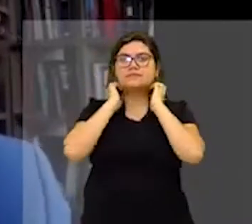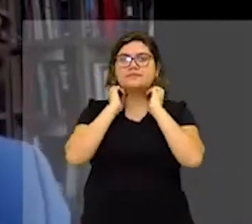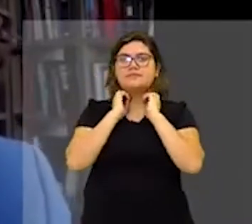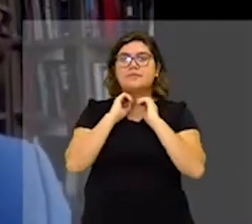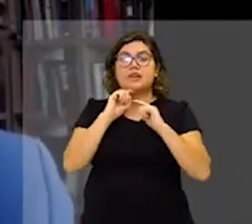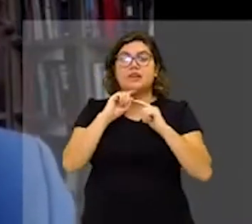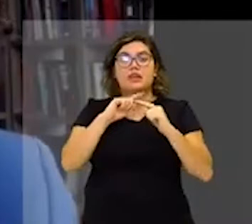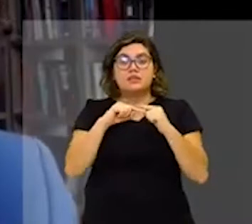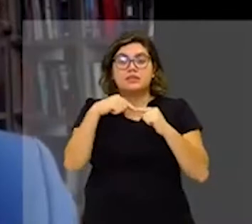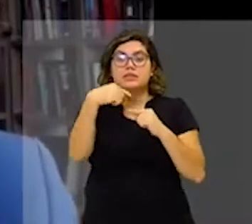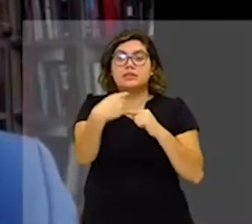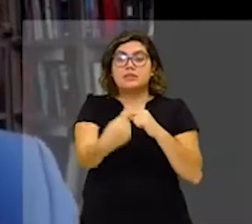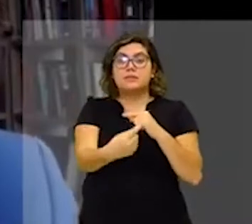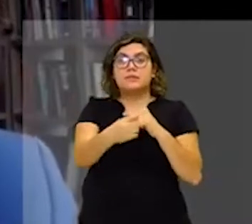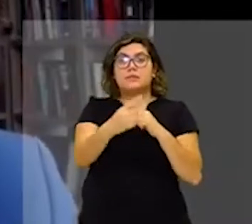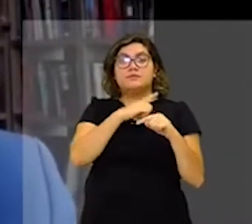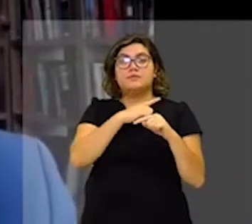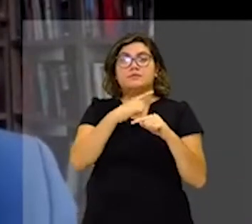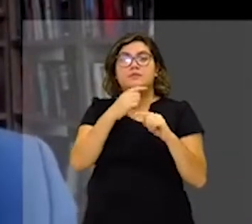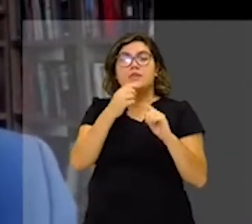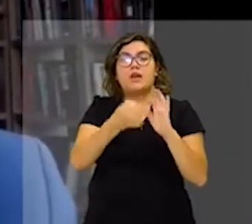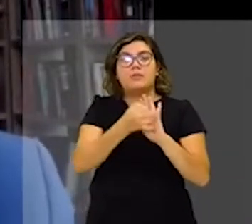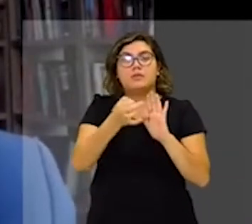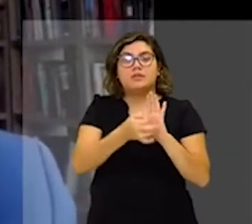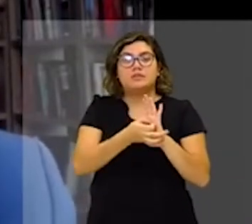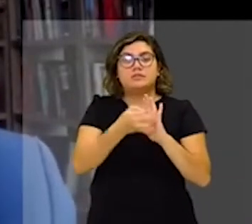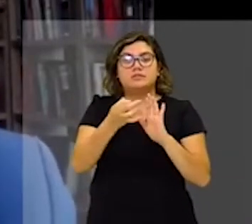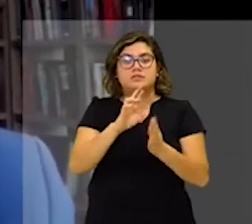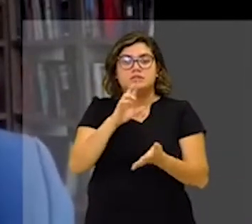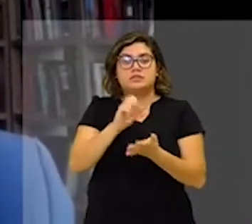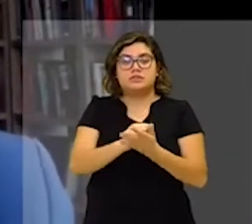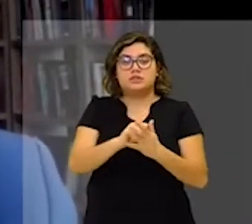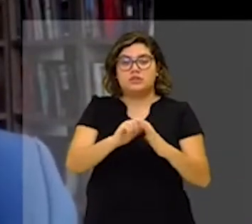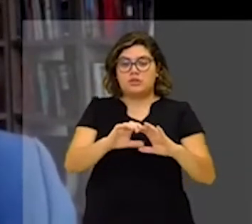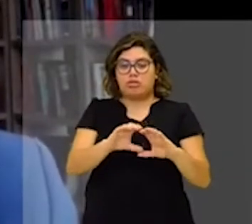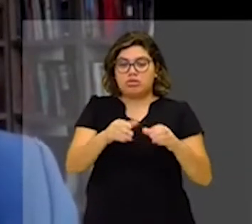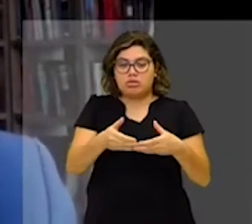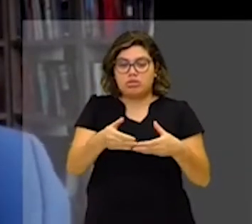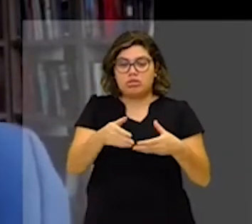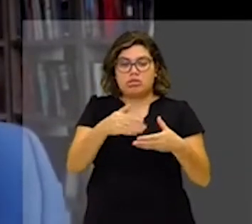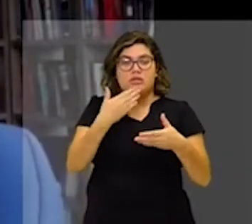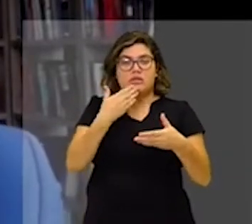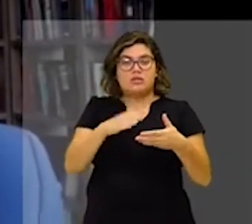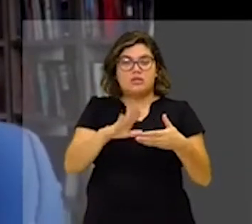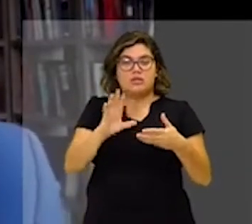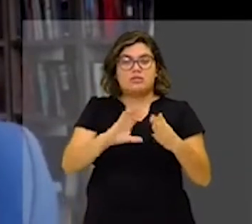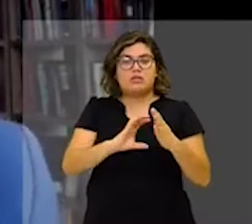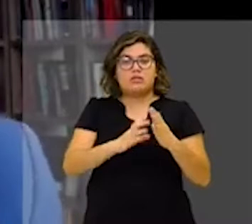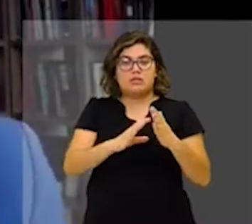de fica de dar todas coletivas poderia ser um drible a regra da filiação partidária e